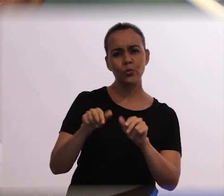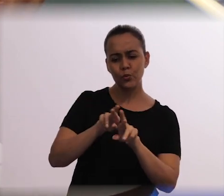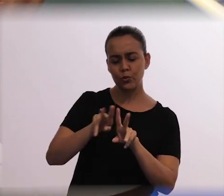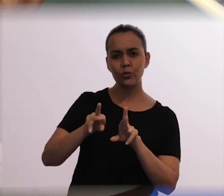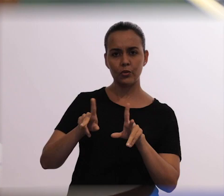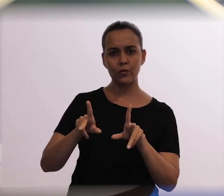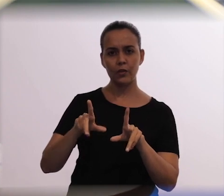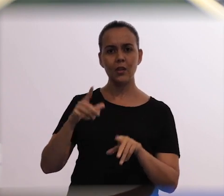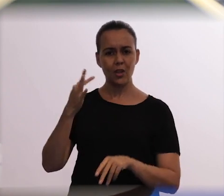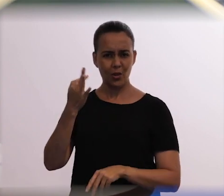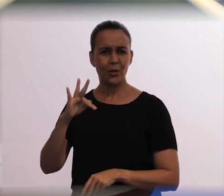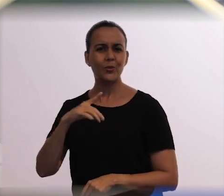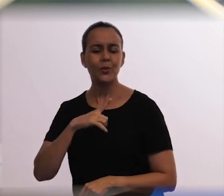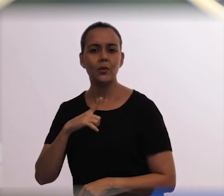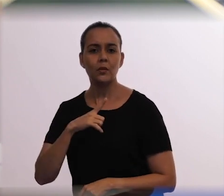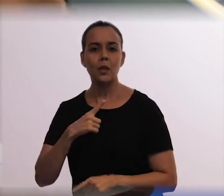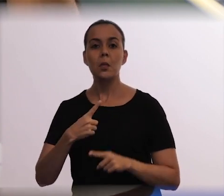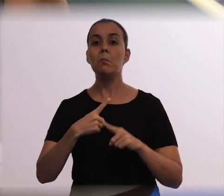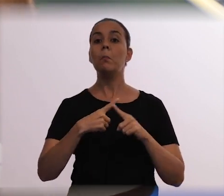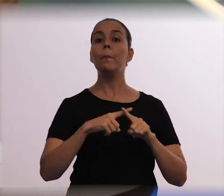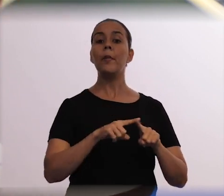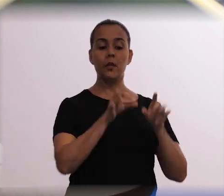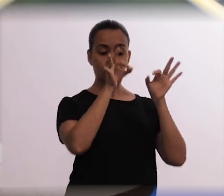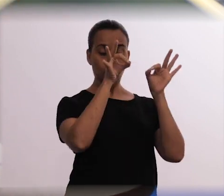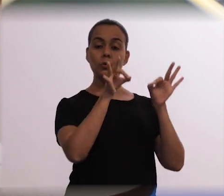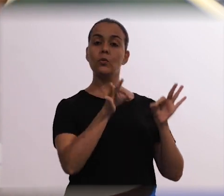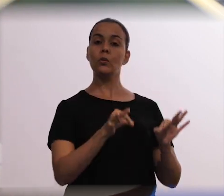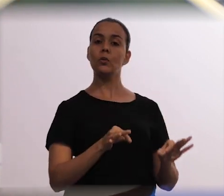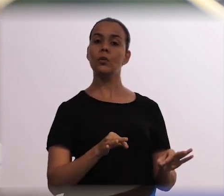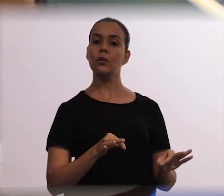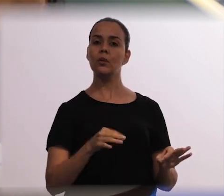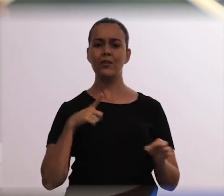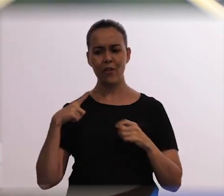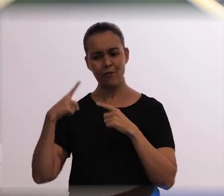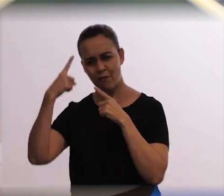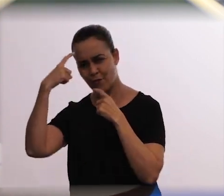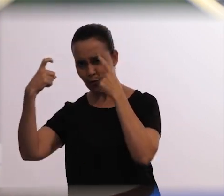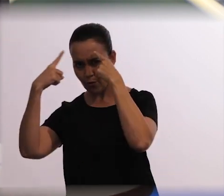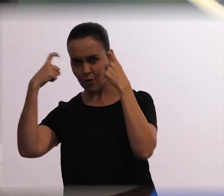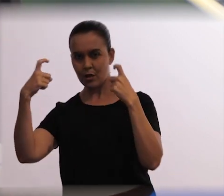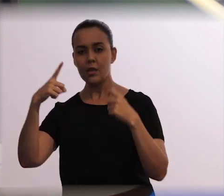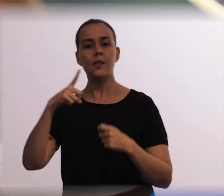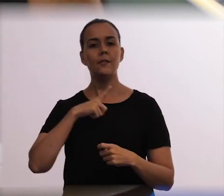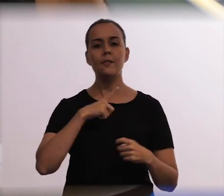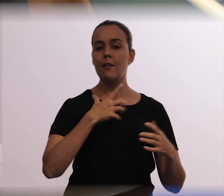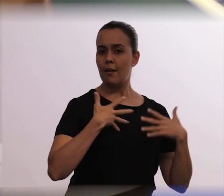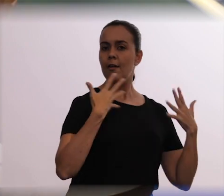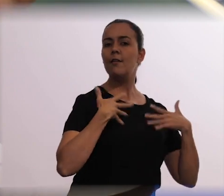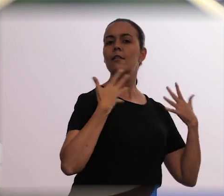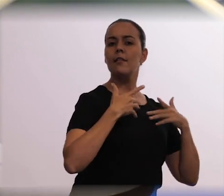Tem muita violência, mas tem muita beleza e vida, tem muita festa, tem muita alegria, tem muita presença